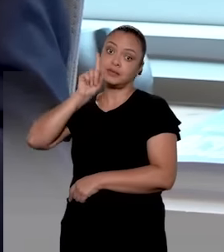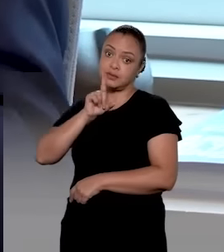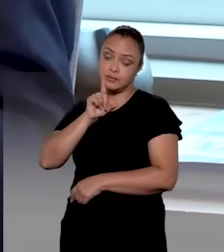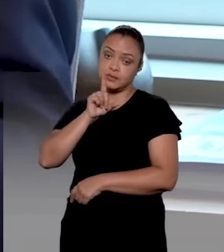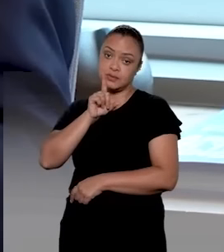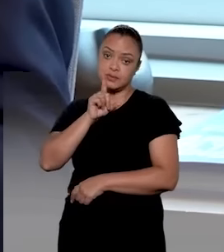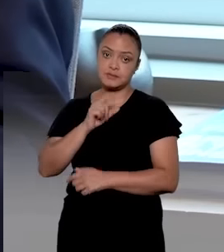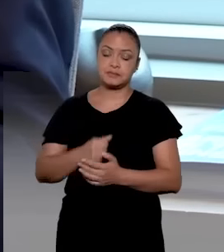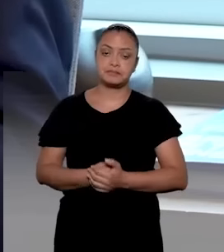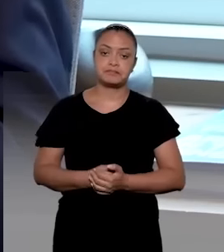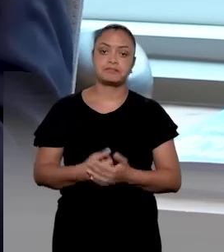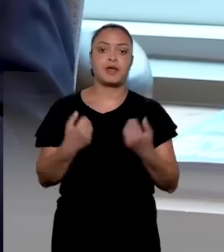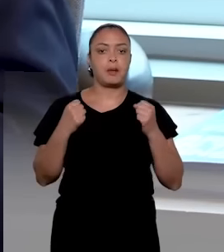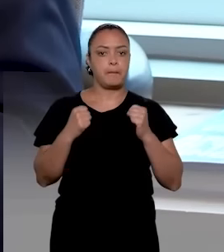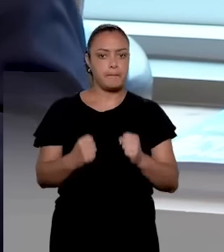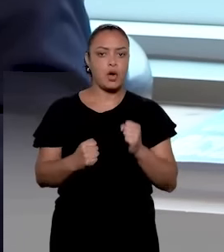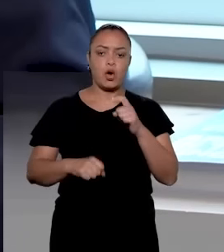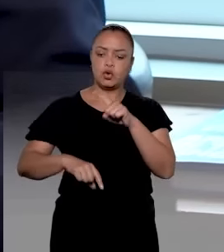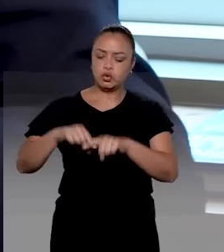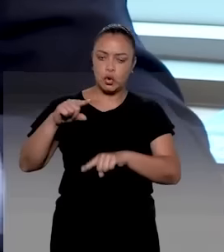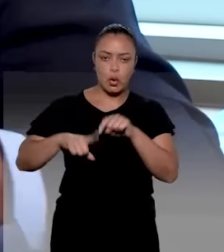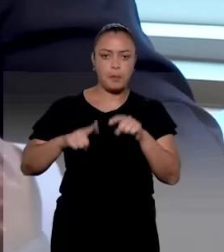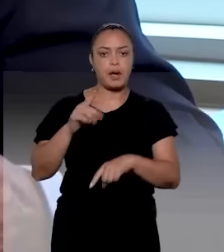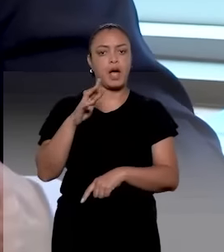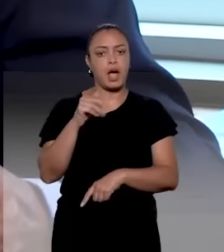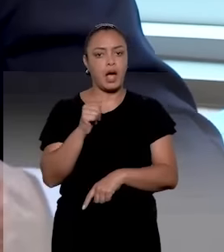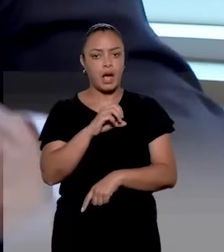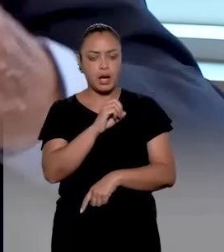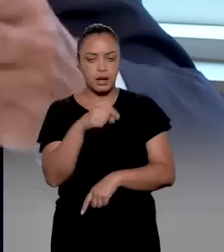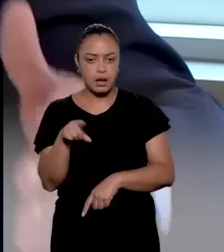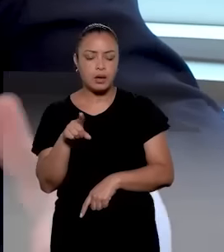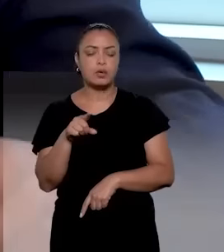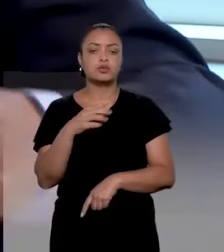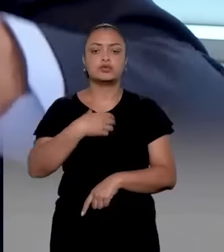também industrializa. Então, nós podemos exportar commodities, o grão,